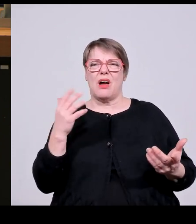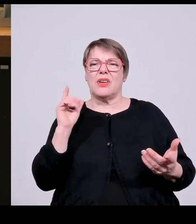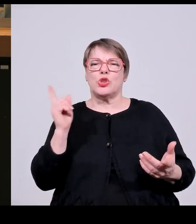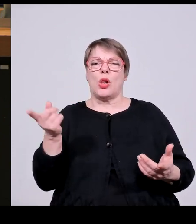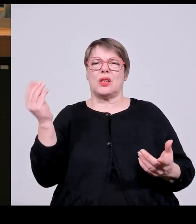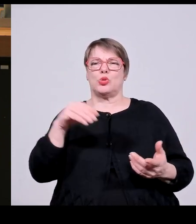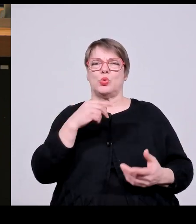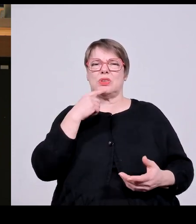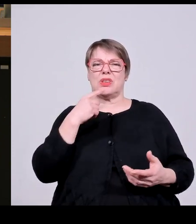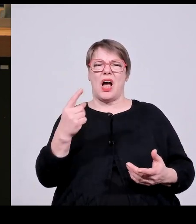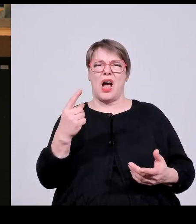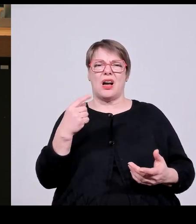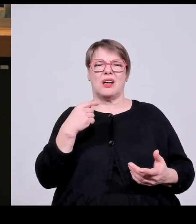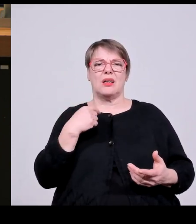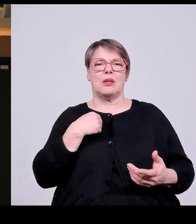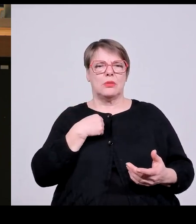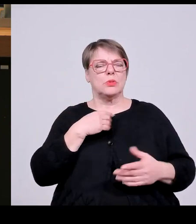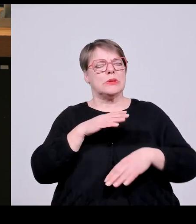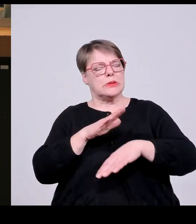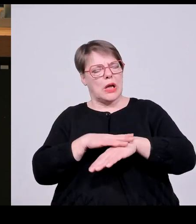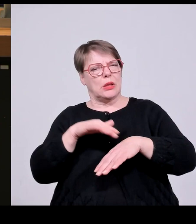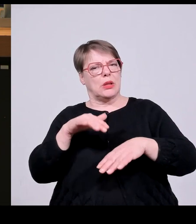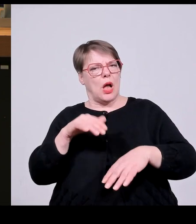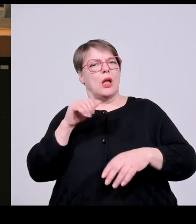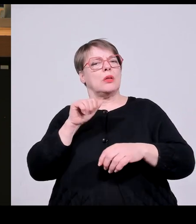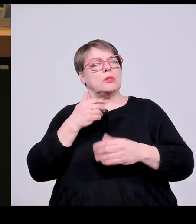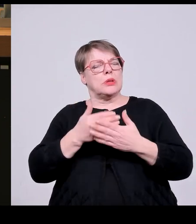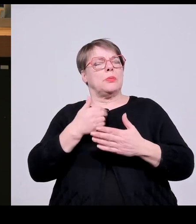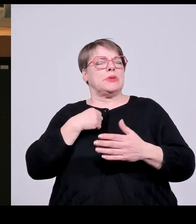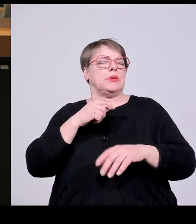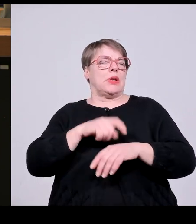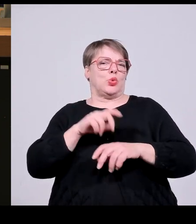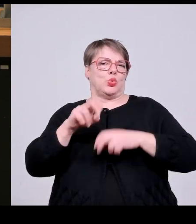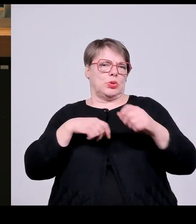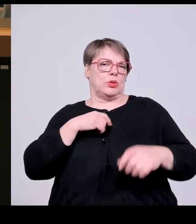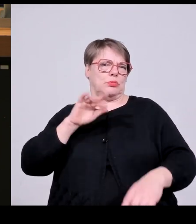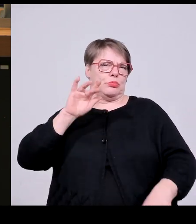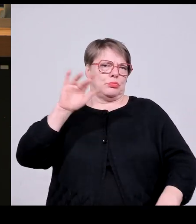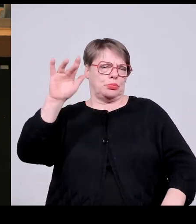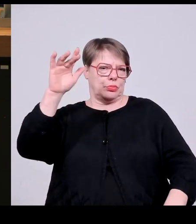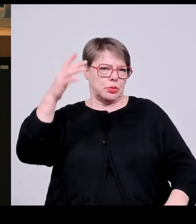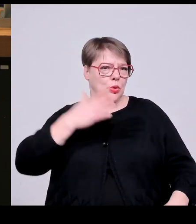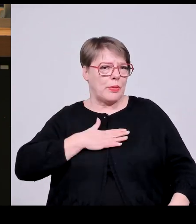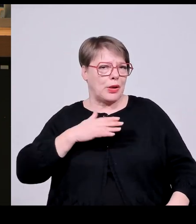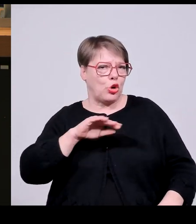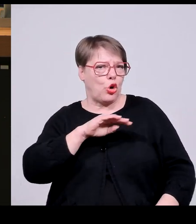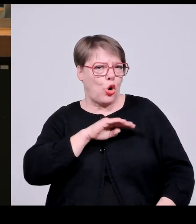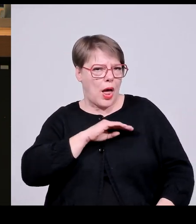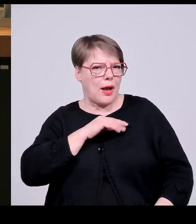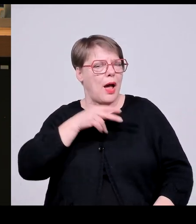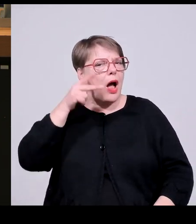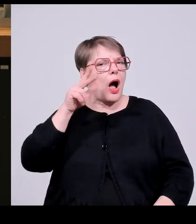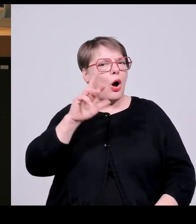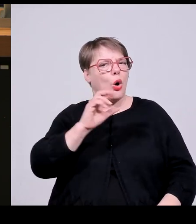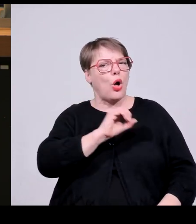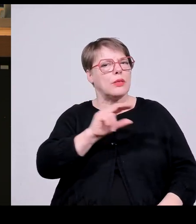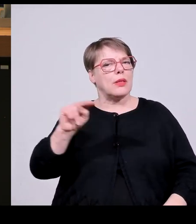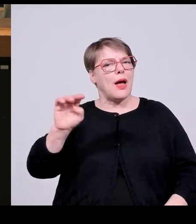bauen, ist nachhaltig gescheitert. Sie schlagen jetzt hier wieder einmal vor, dass man die